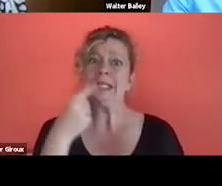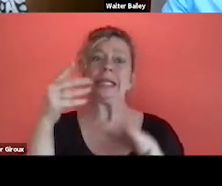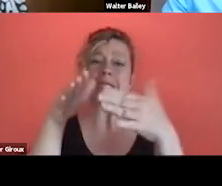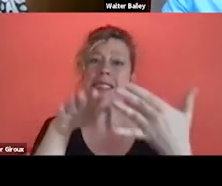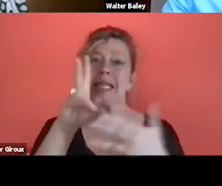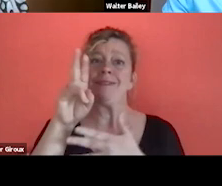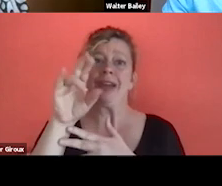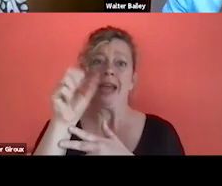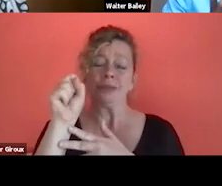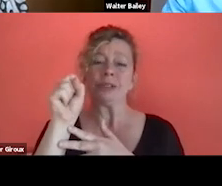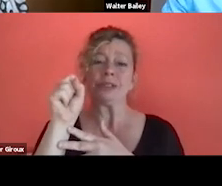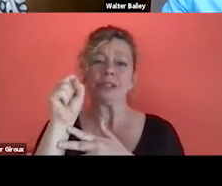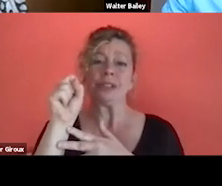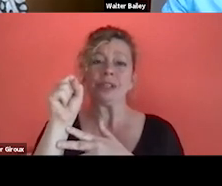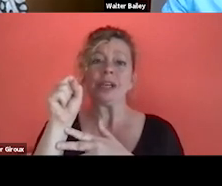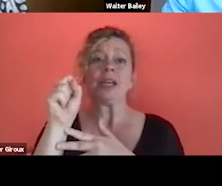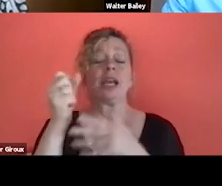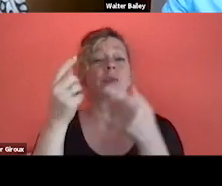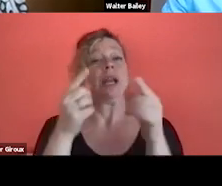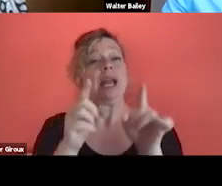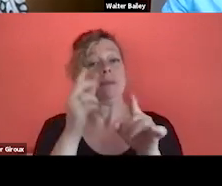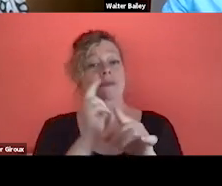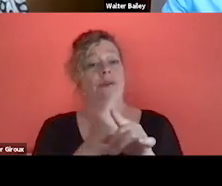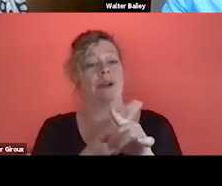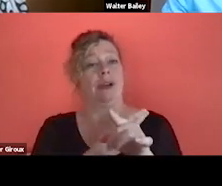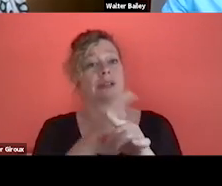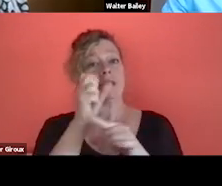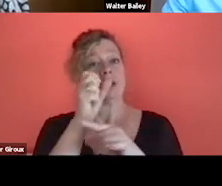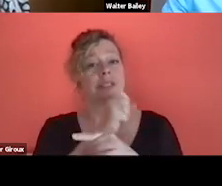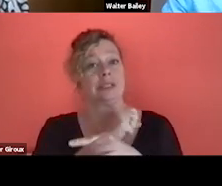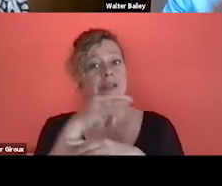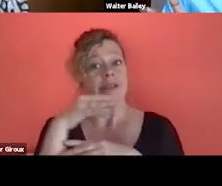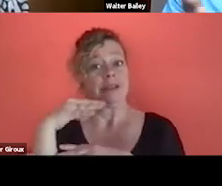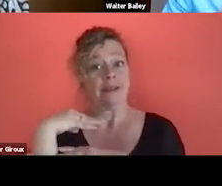Y lo que sucedió fue que, para nosotros como personal, teníamos que hacerlo,